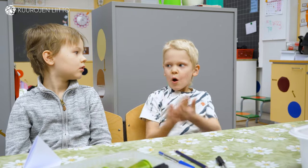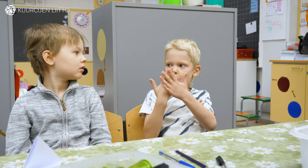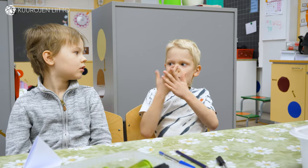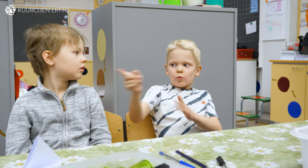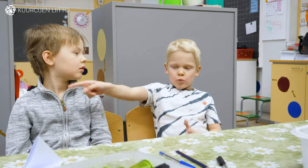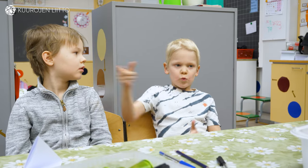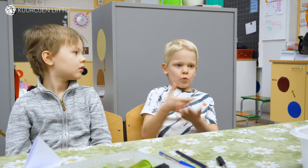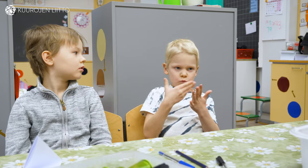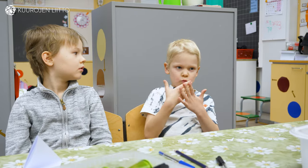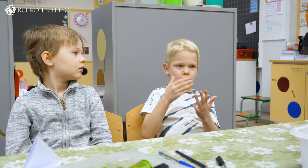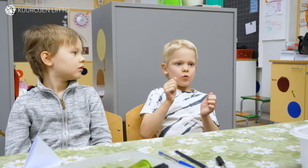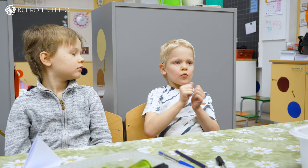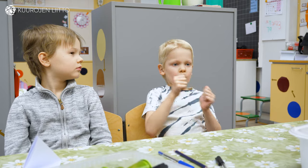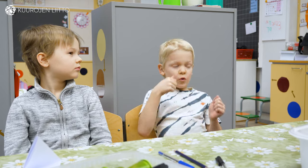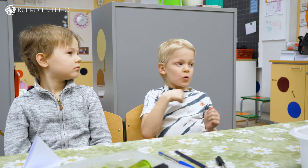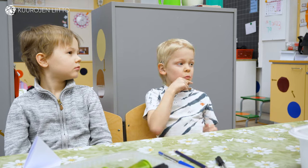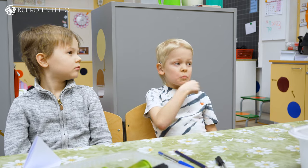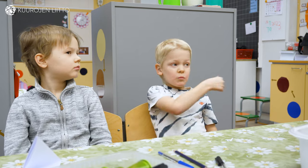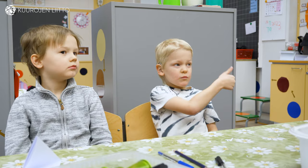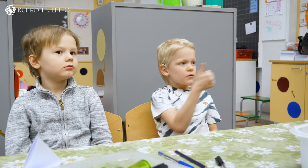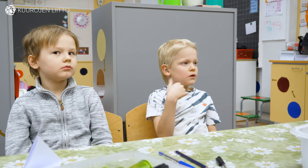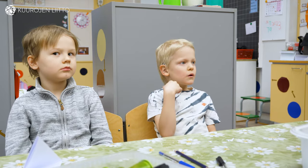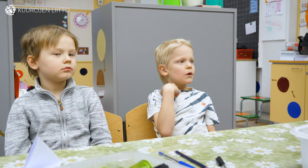Mulla on siellä avustaja. Siellä vain puhutaan.